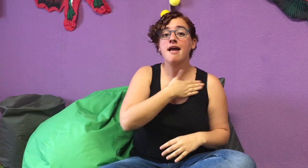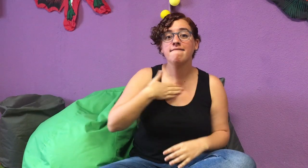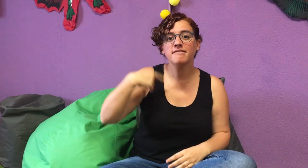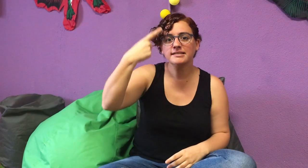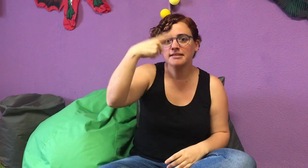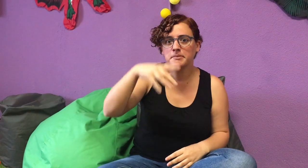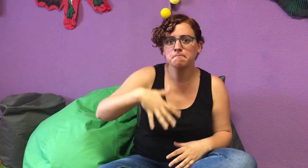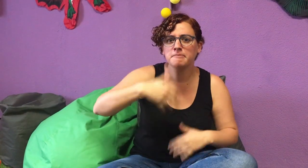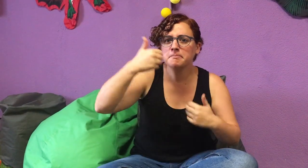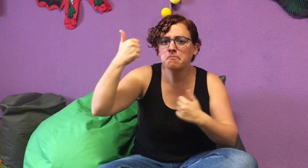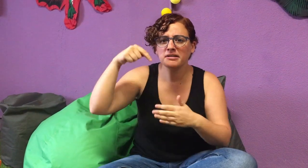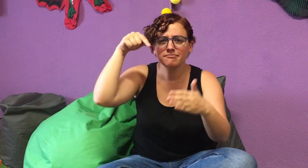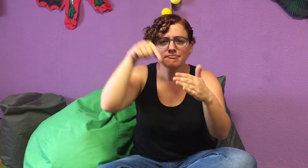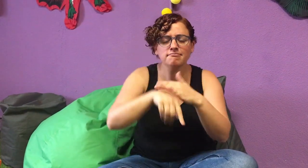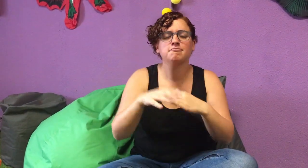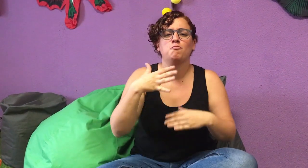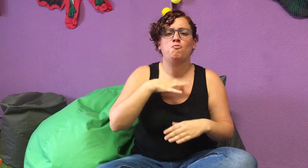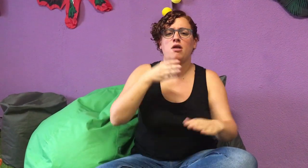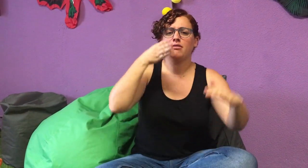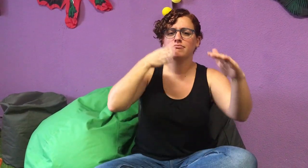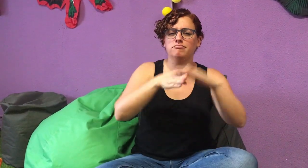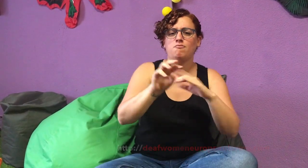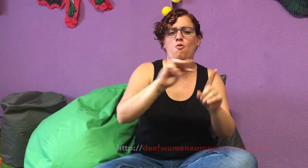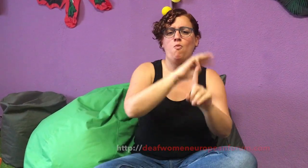Para saber más acerca del evento os facilitamos el enlace a su web: